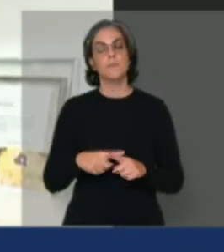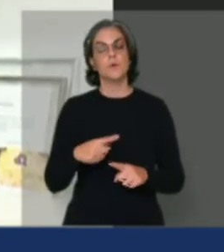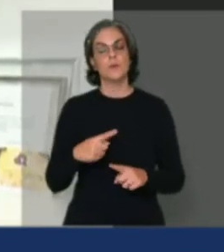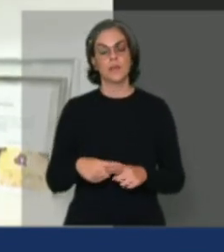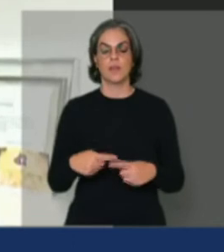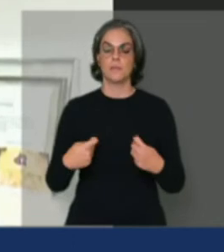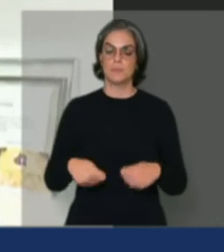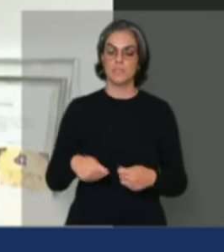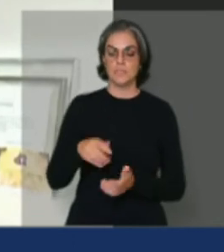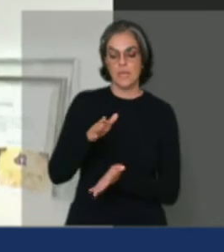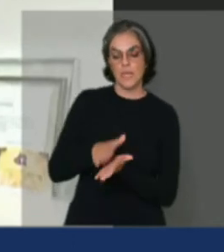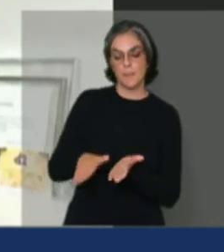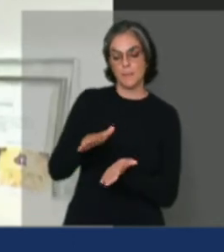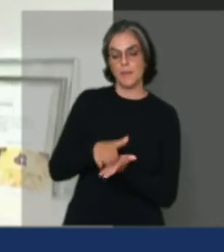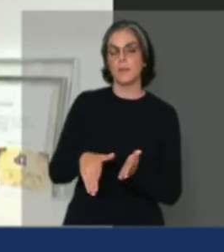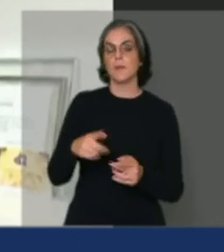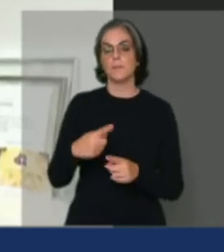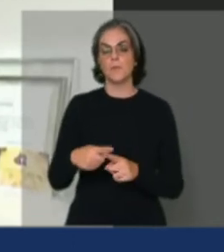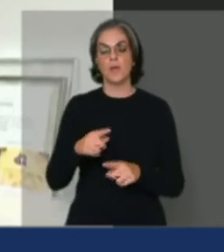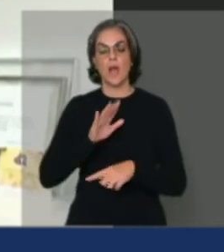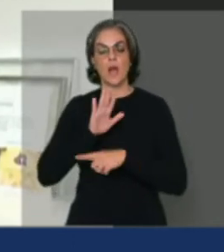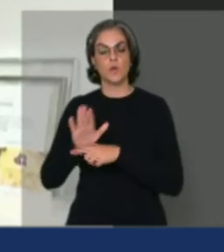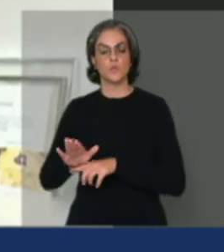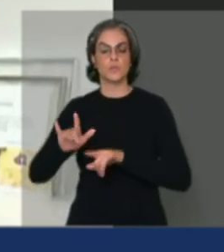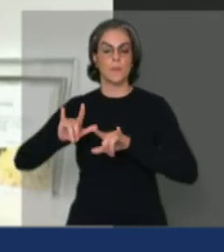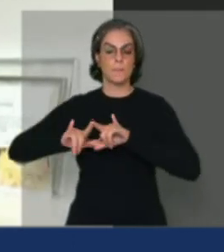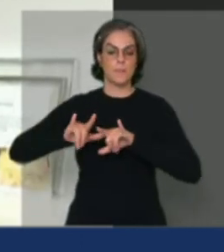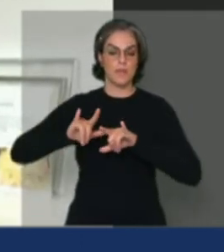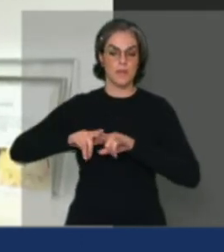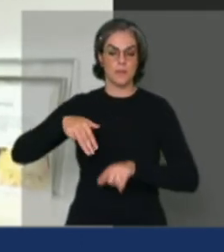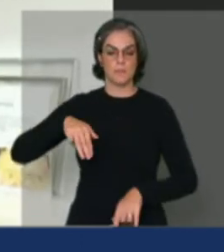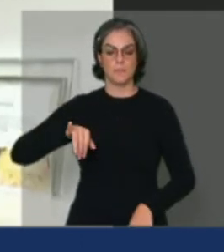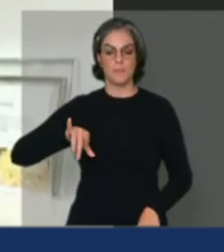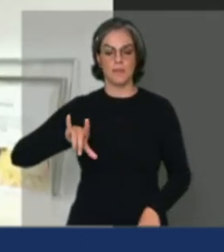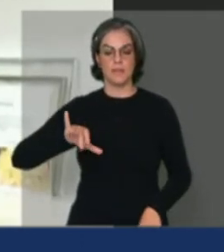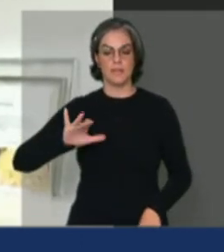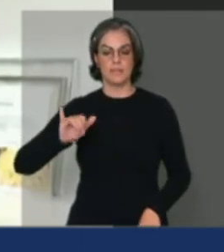IMPRESSO PARA ATENDER ANSEIOS DE MILICIANOS, E ISSO É MUITO GRAVE NESTA SITUAÇÃO. E É